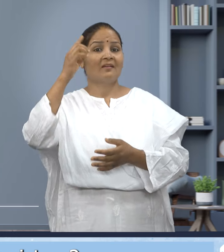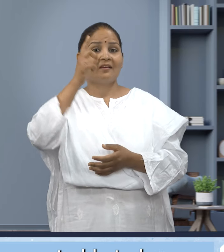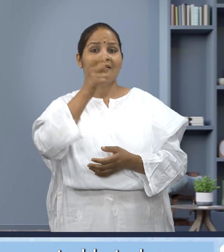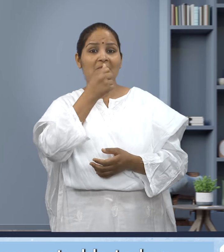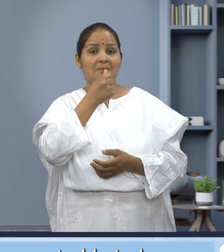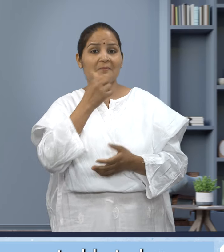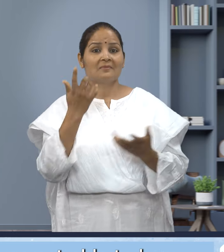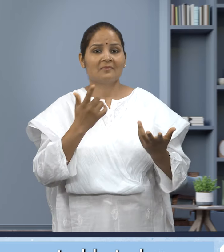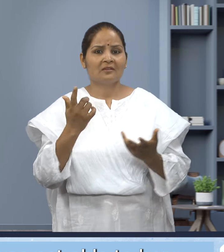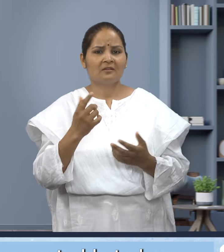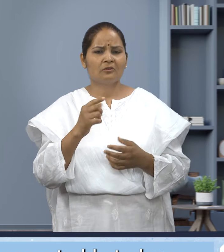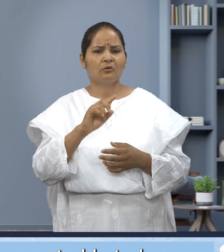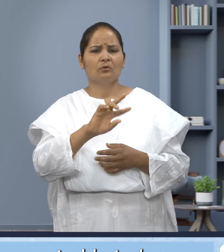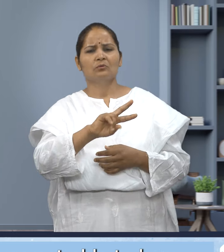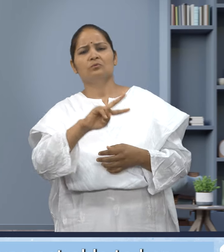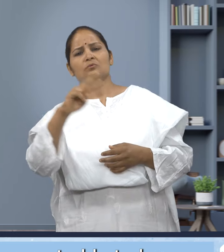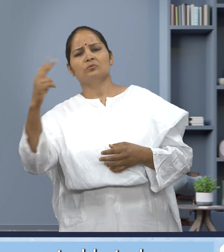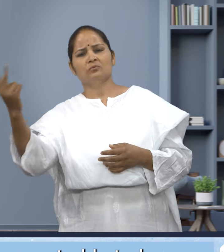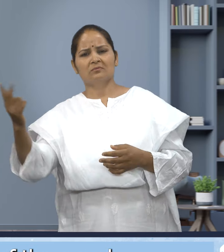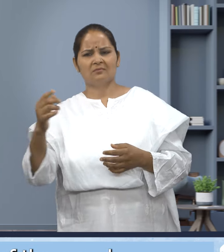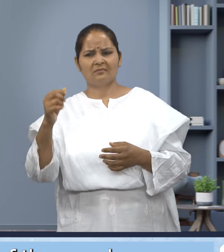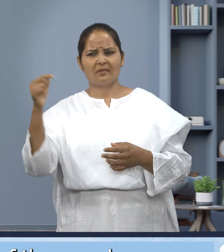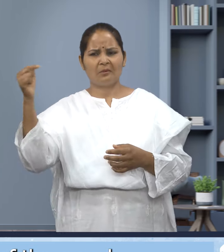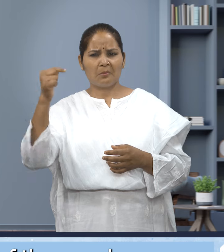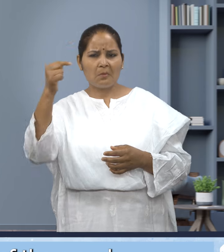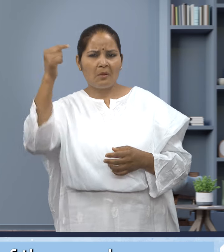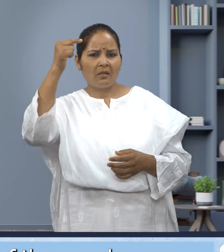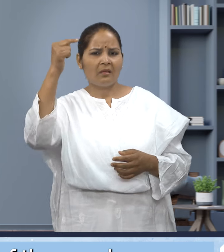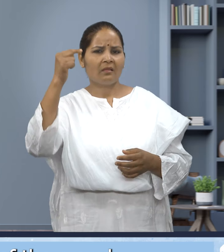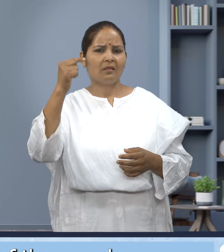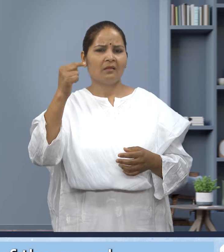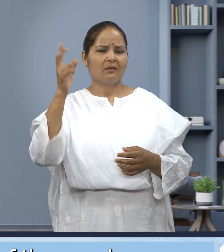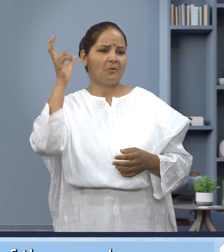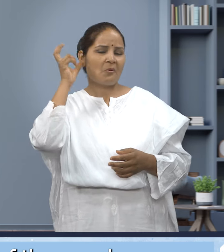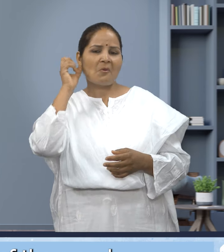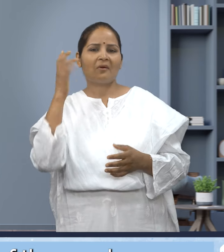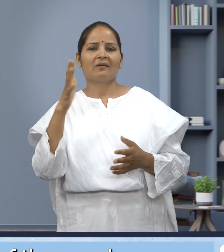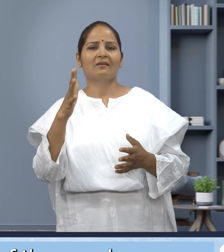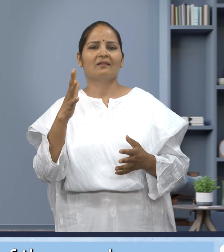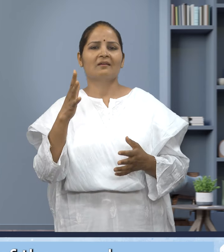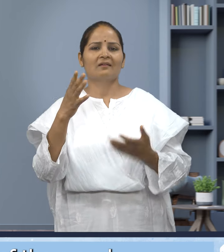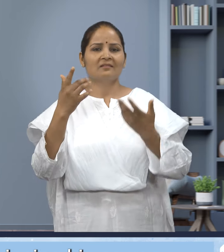ఇతను చెవిటివాడు కాబట్టి జనాల నకారాత్మక మాటలు వినలేకపోయాడు.